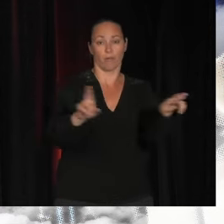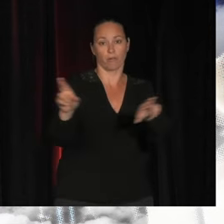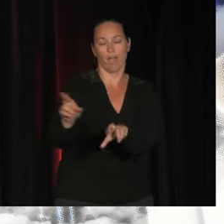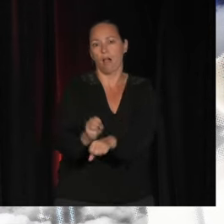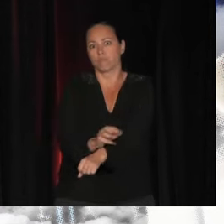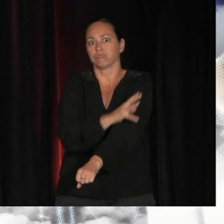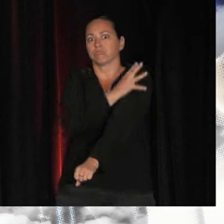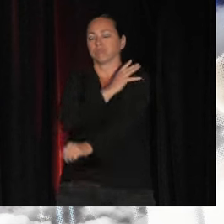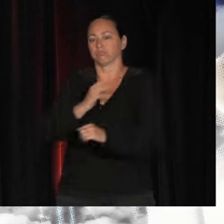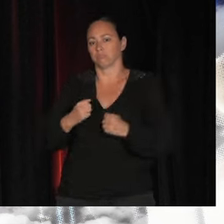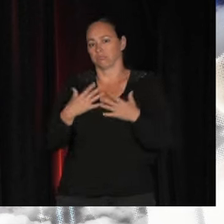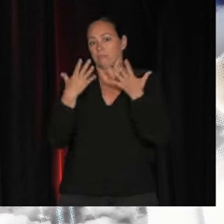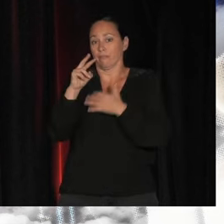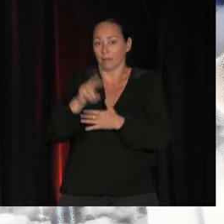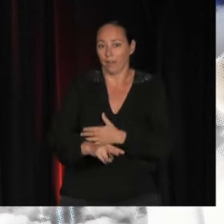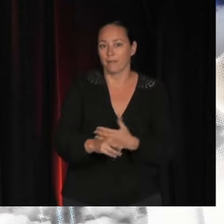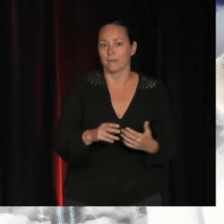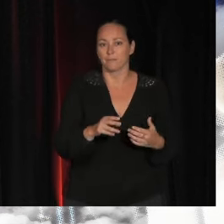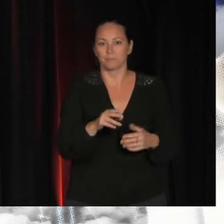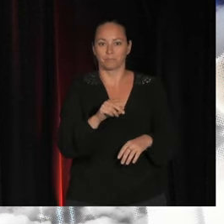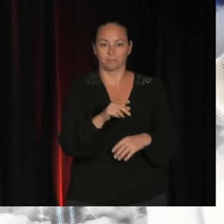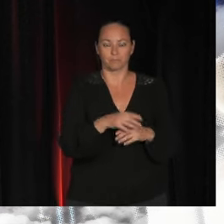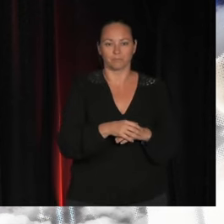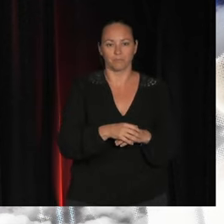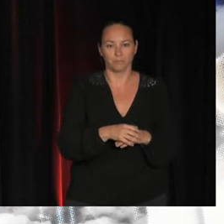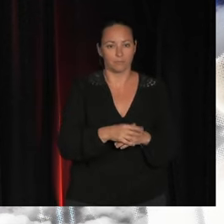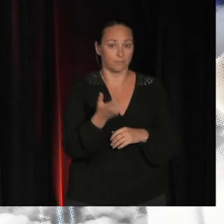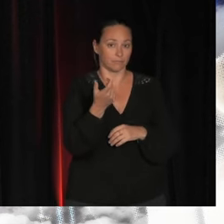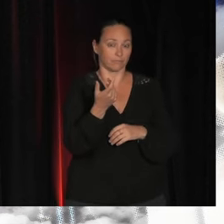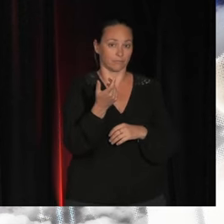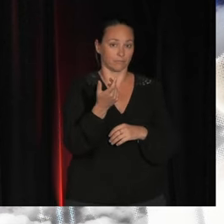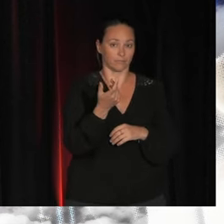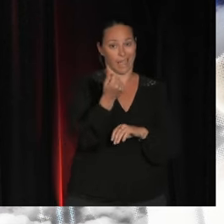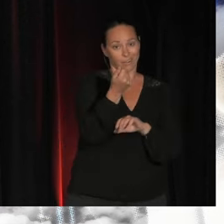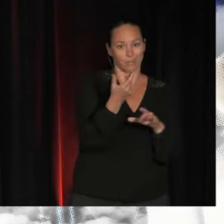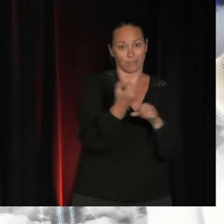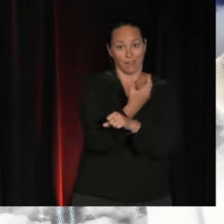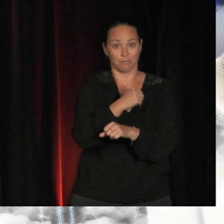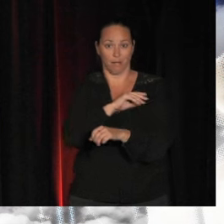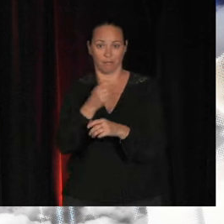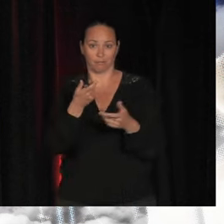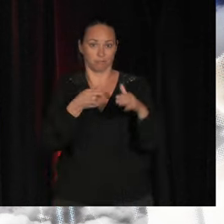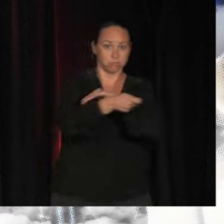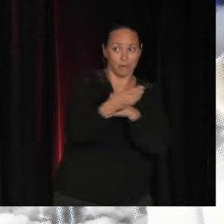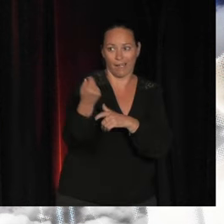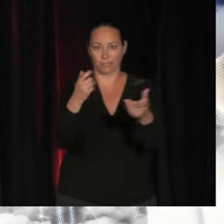Exactement, et ça, ce moment que l'argent, il appelait l'argent, puisqu'à la sortie du jeu, en mai 2016, il y aura sept millions